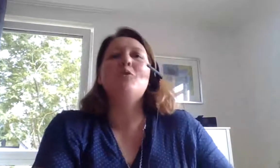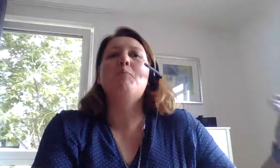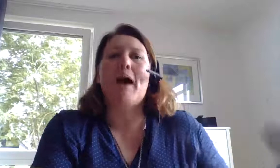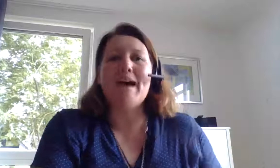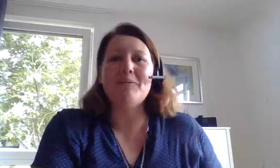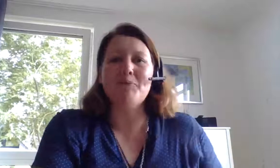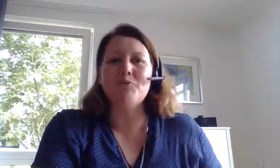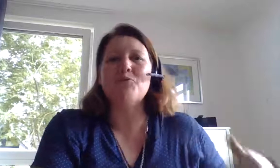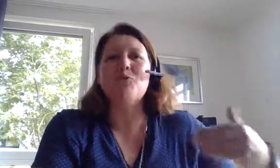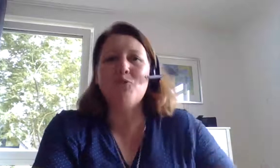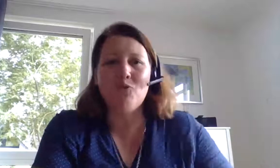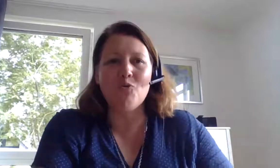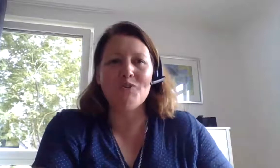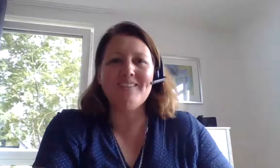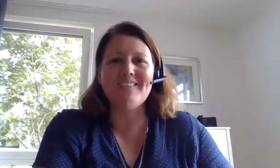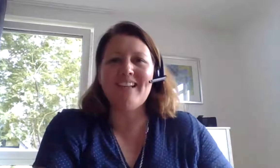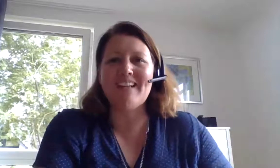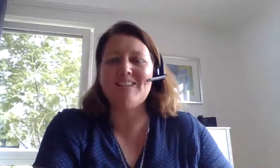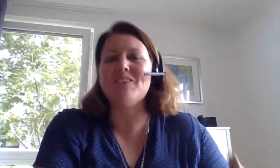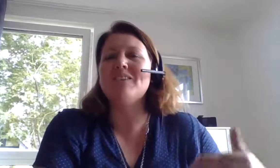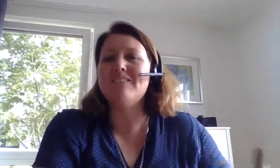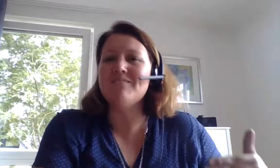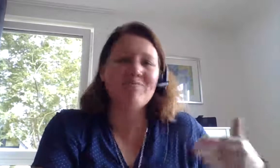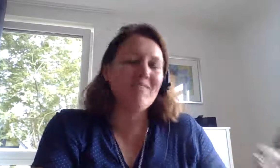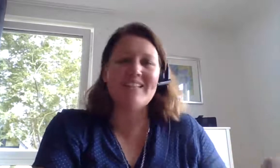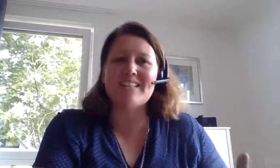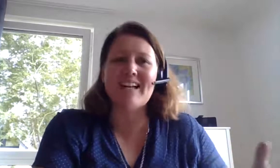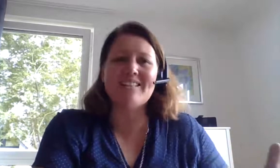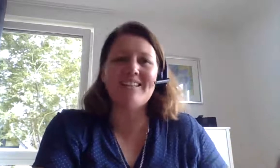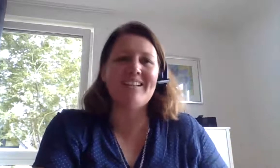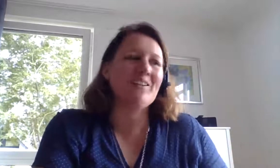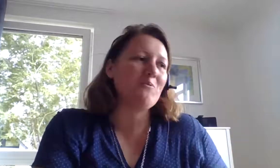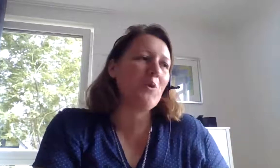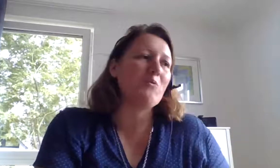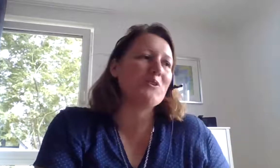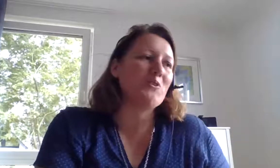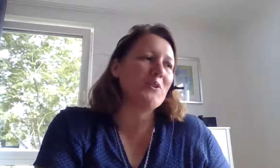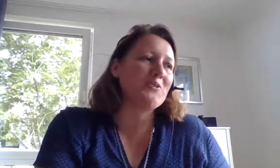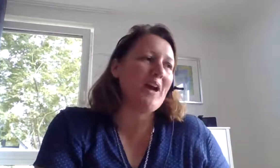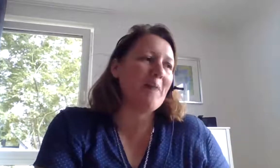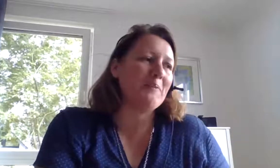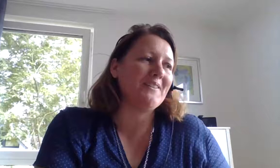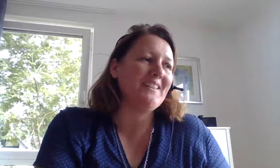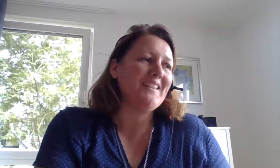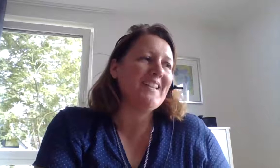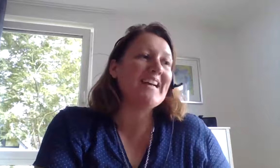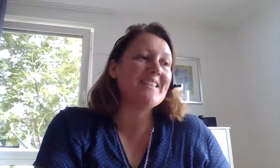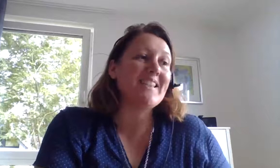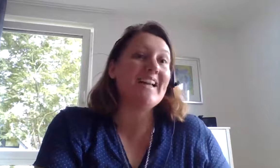حيث نود النظر إلى المستقبل والحديث عن ما الذي سيحدث لاحقا